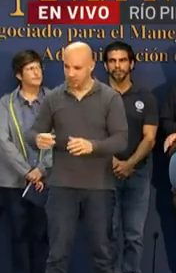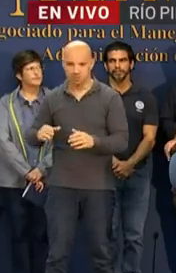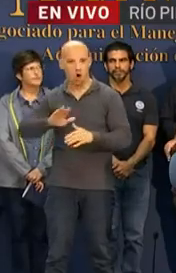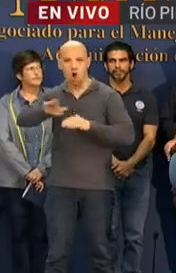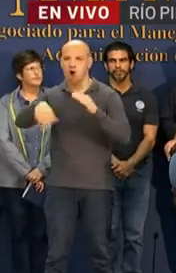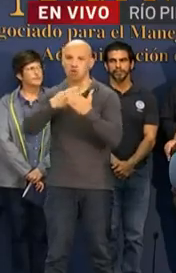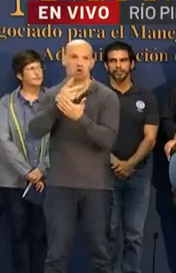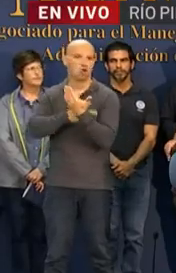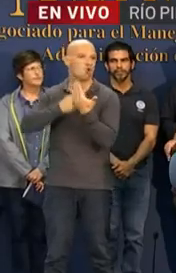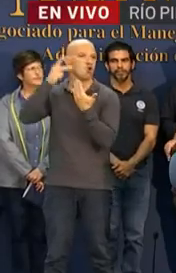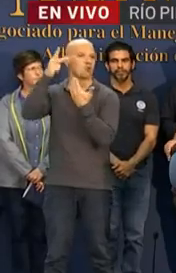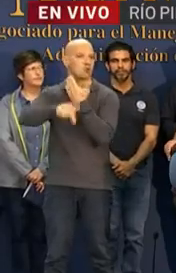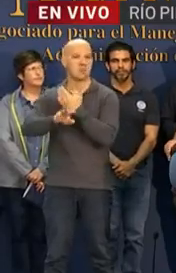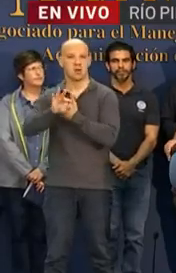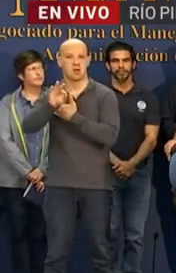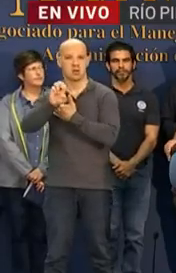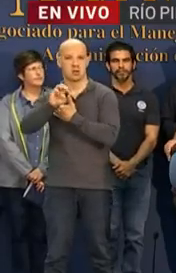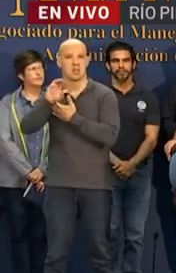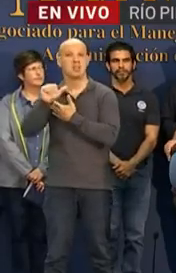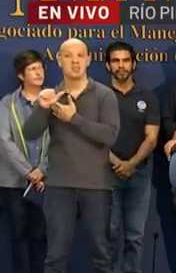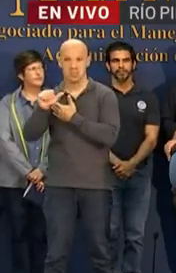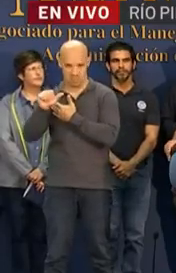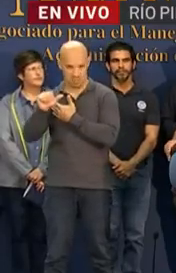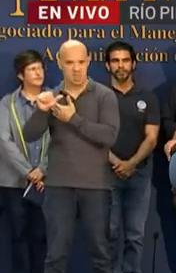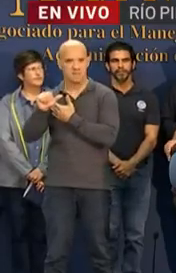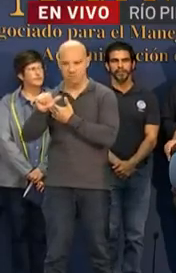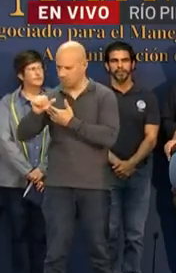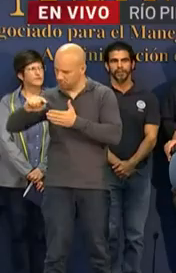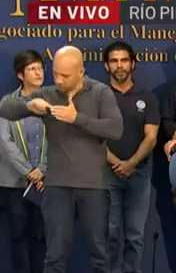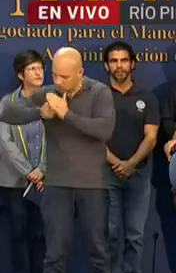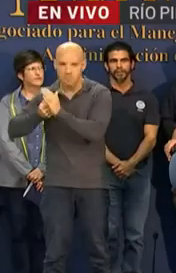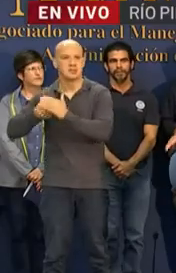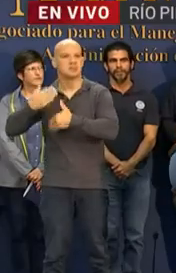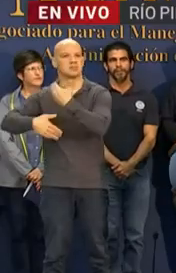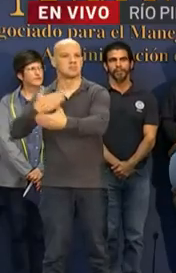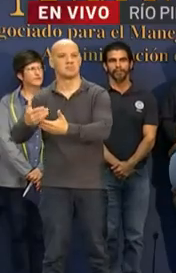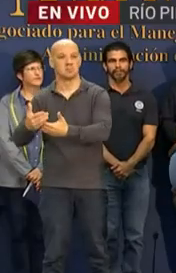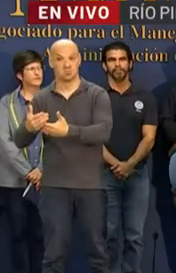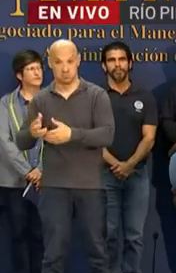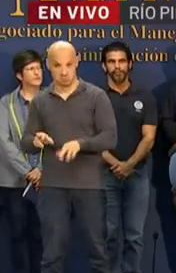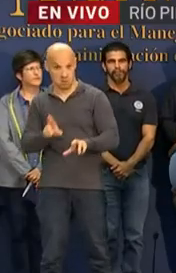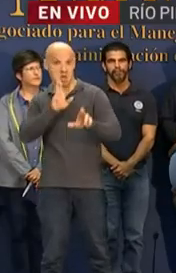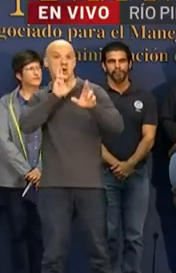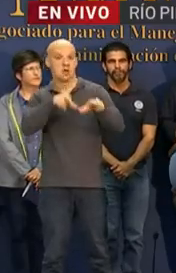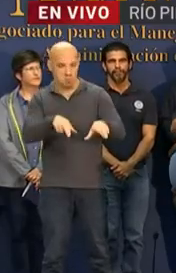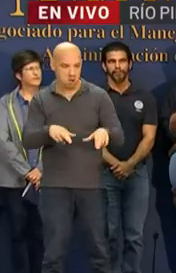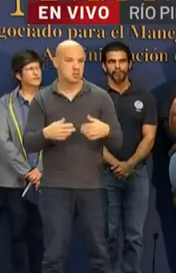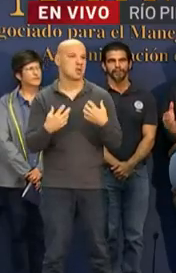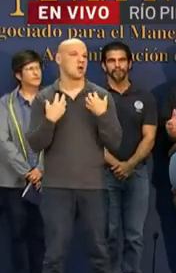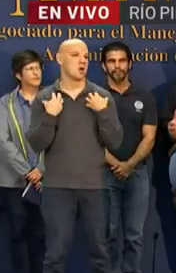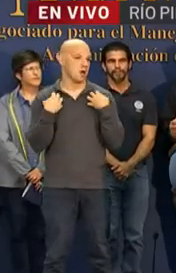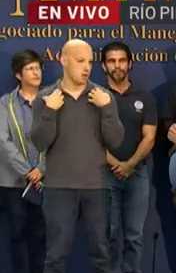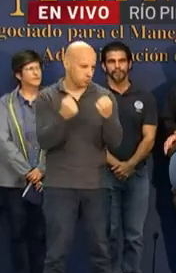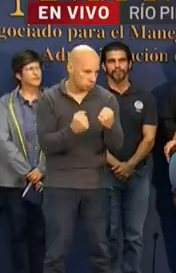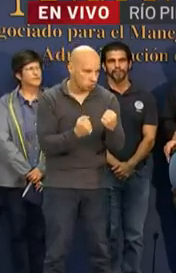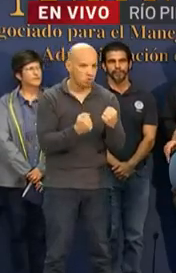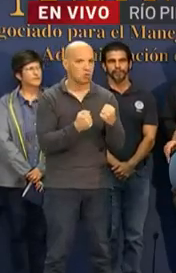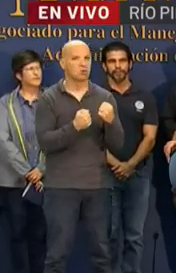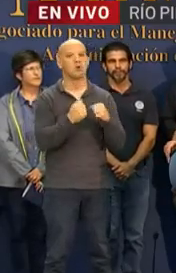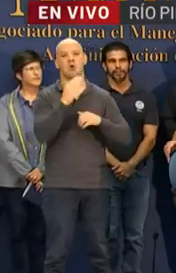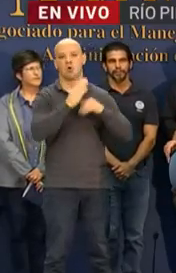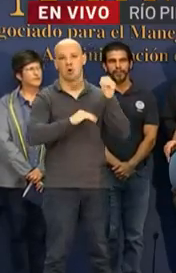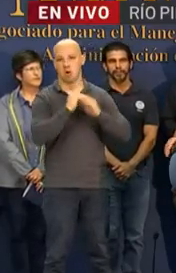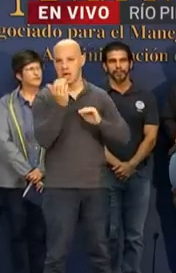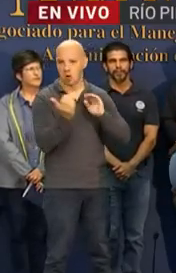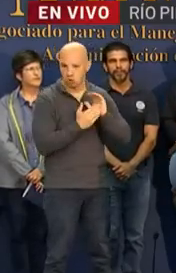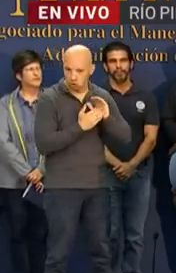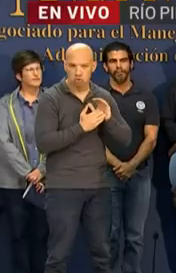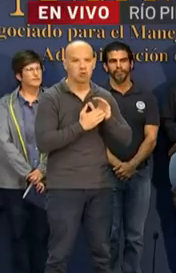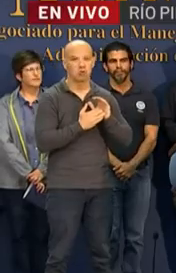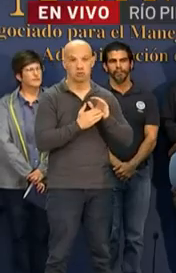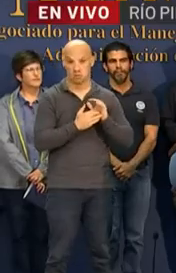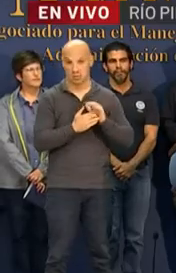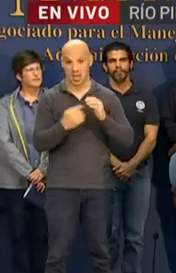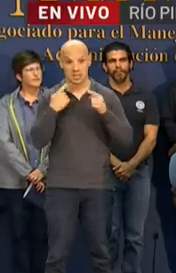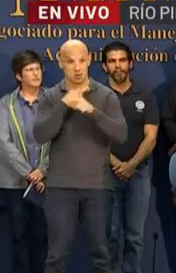GOBIERNO Y MUNICIPAL. LA